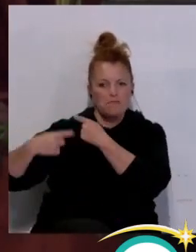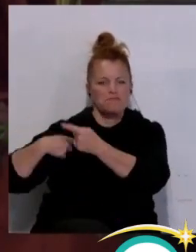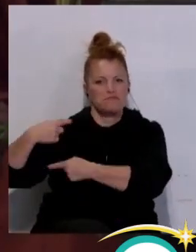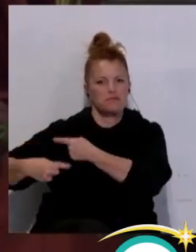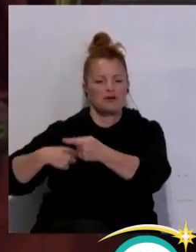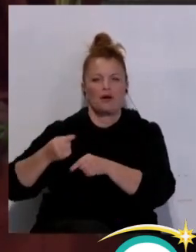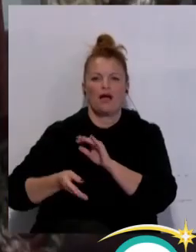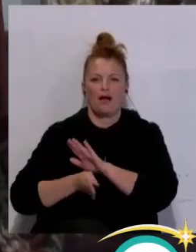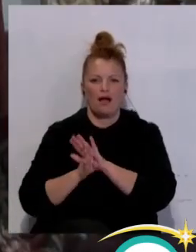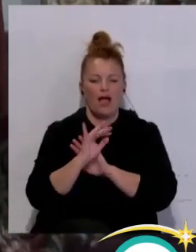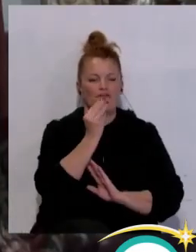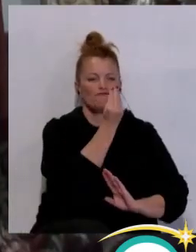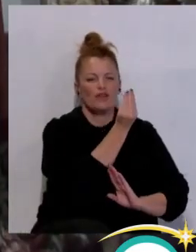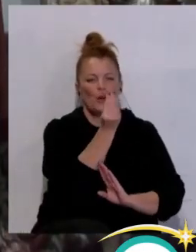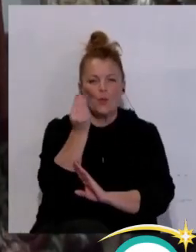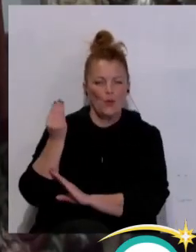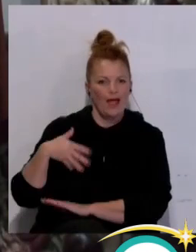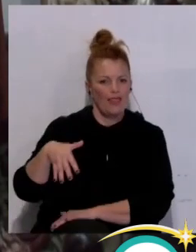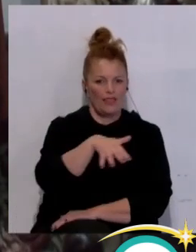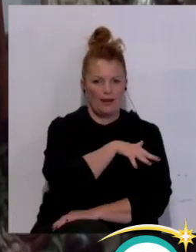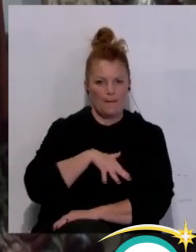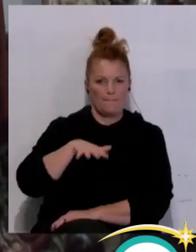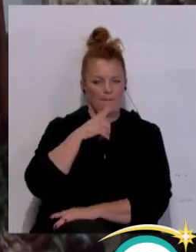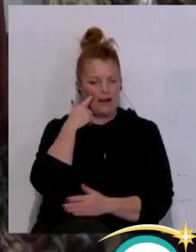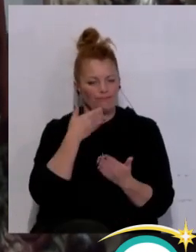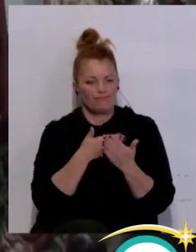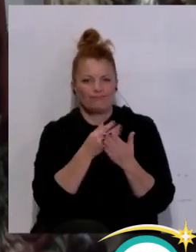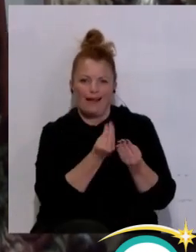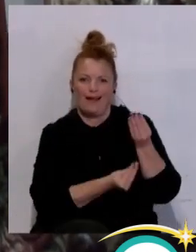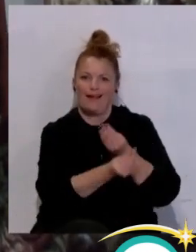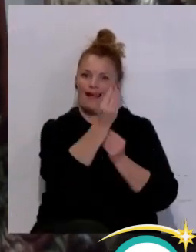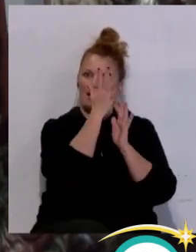se disponen figuras sobre un escenario para plasmar el nacimiento de Jesús les invitamos